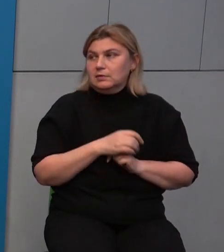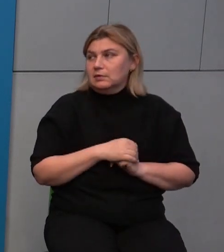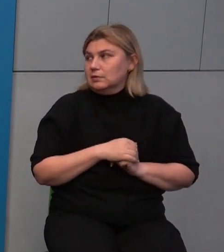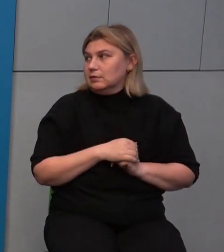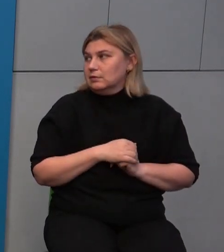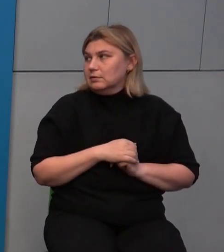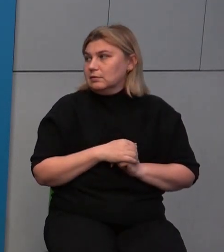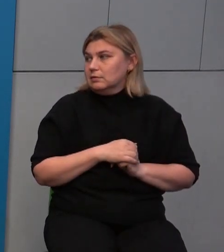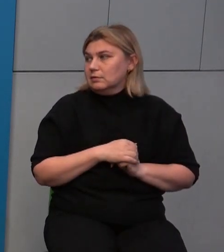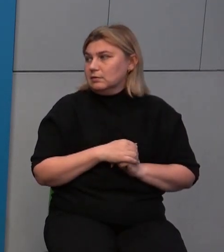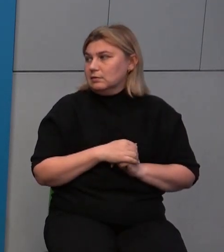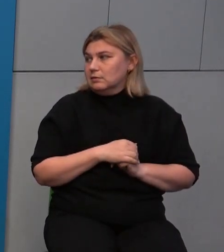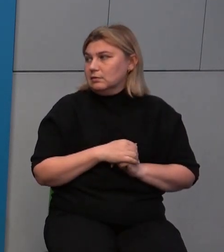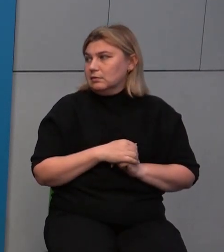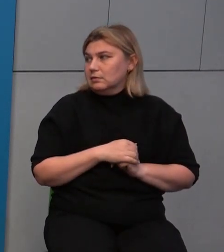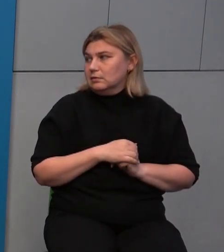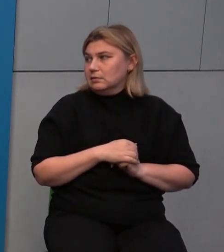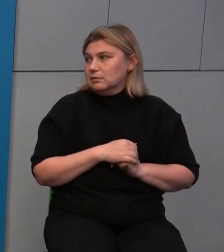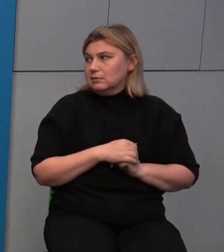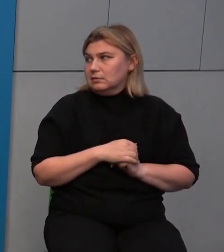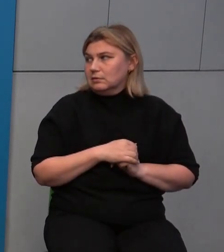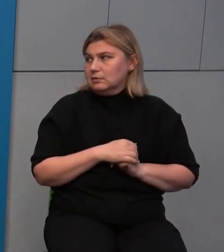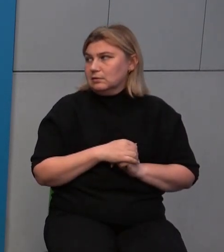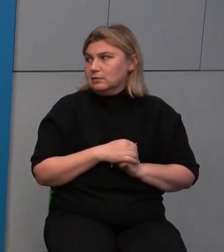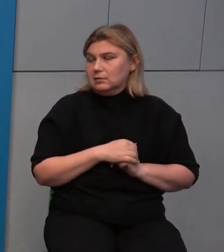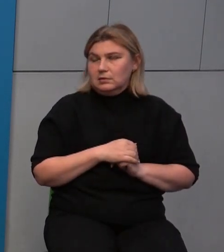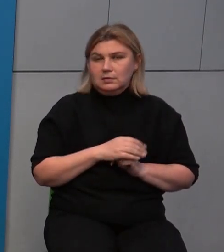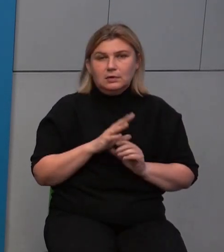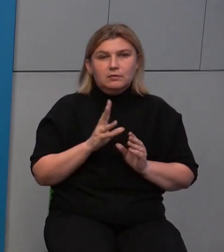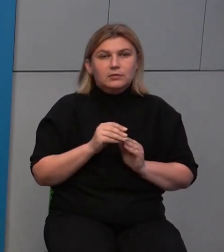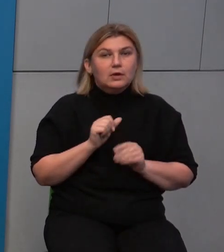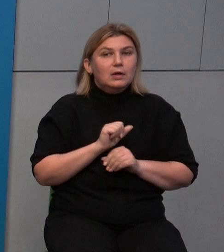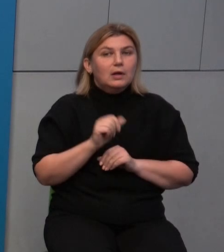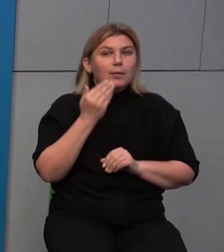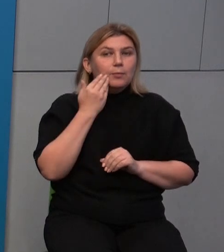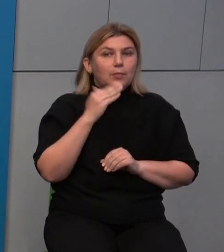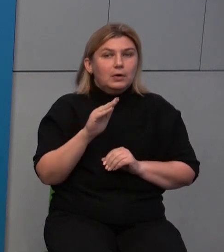Więc to wszystko jest bardzo, według mnie, złożone